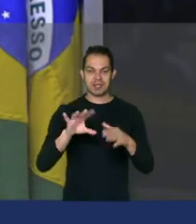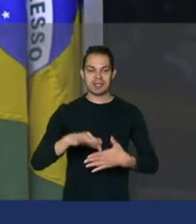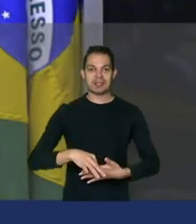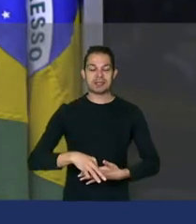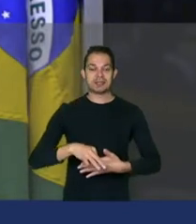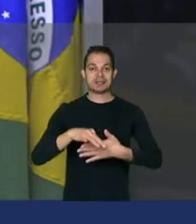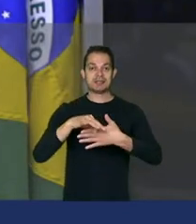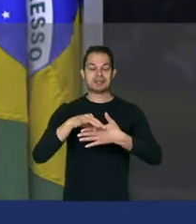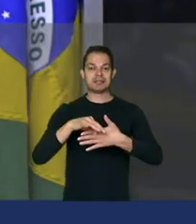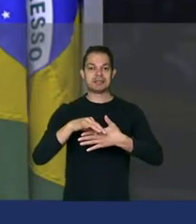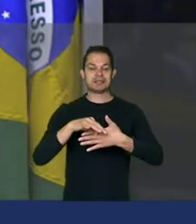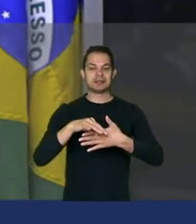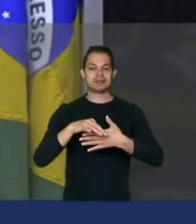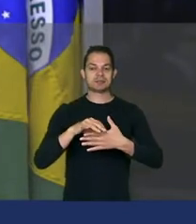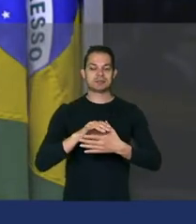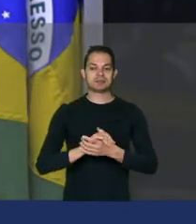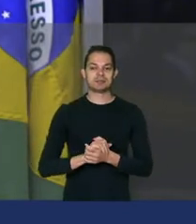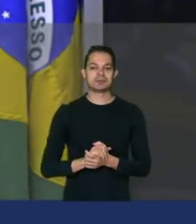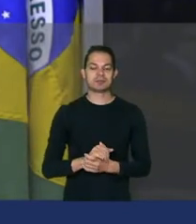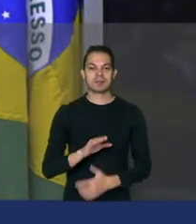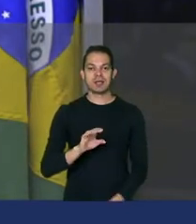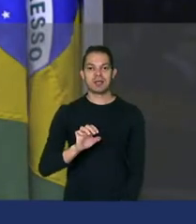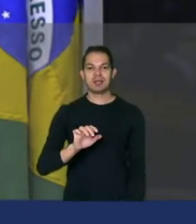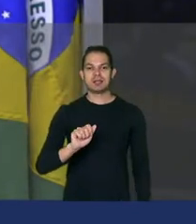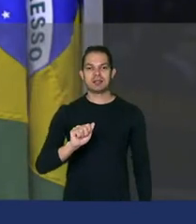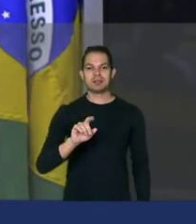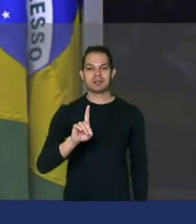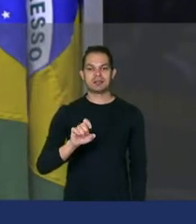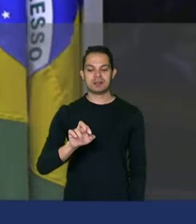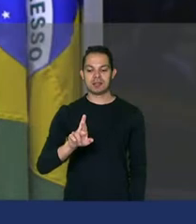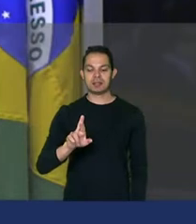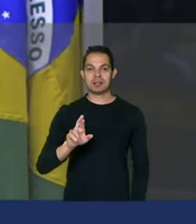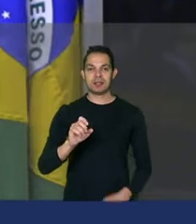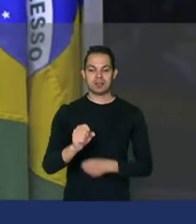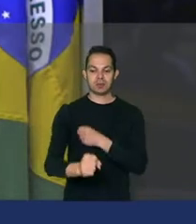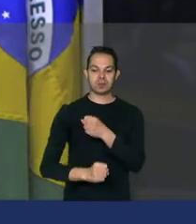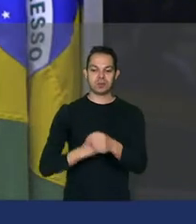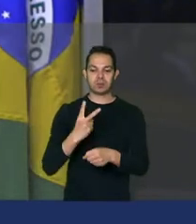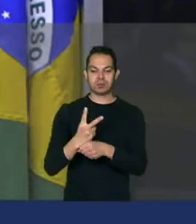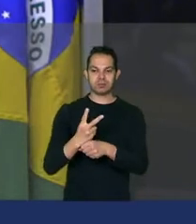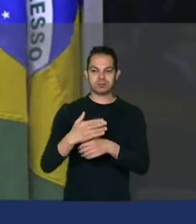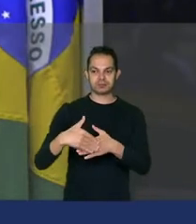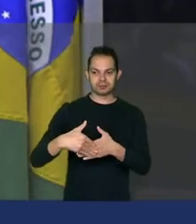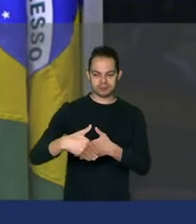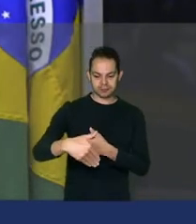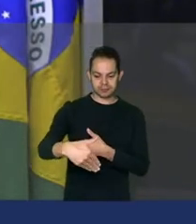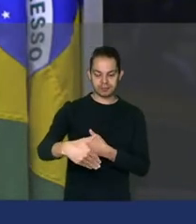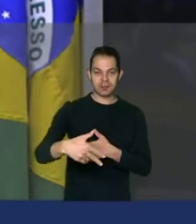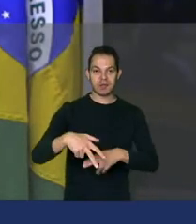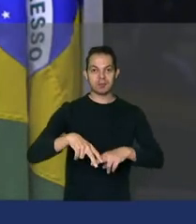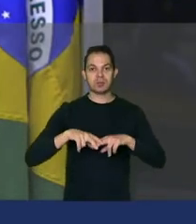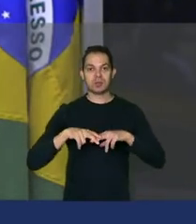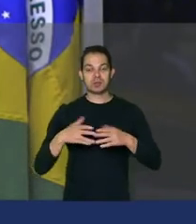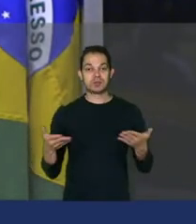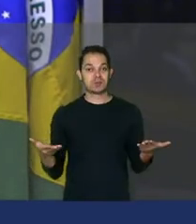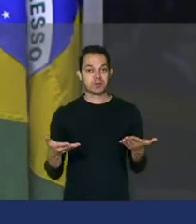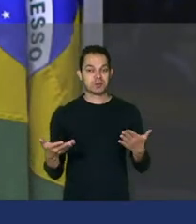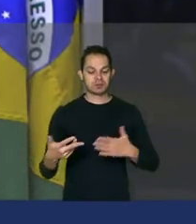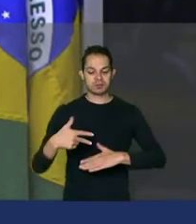LUGAR DE DESTAQUE, LIDERANDO, PORTANTO, A NOSSA CEADER PELOS PRÓXIMOS DOIS ANOS. DESSA TRIBUNA, EU QUERO PARABENIZAR